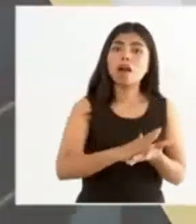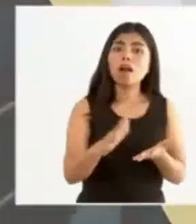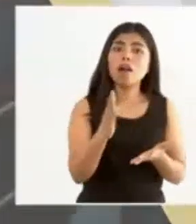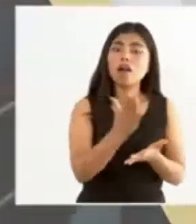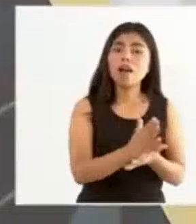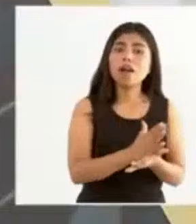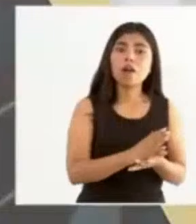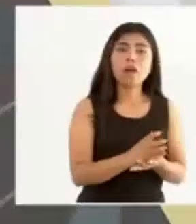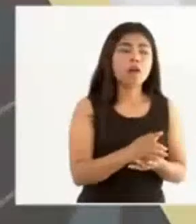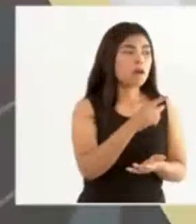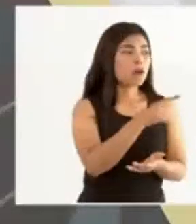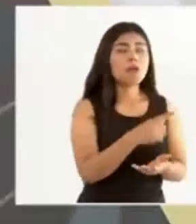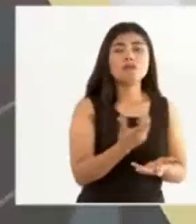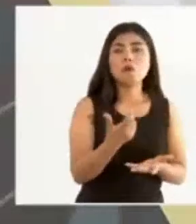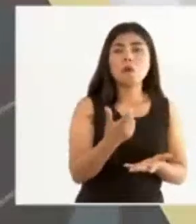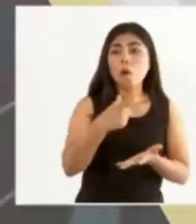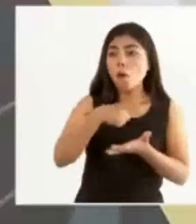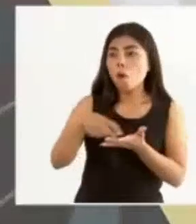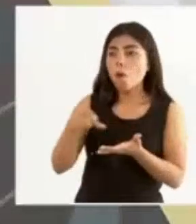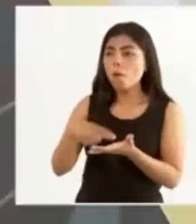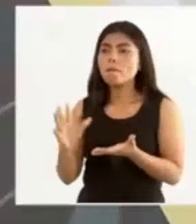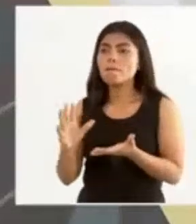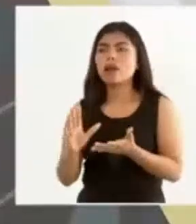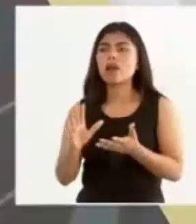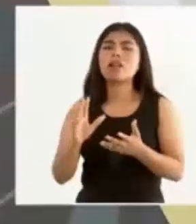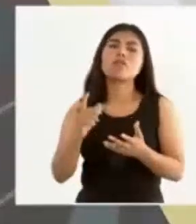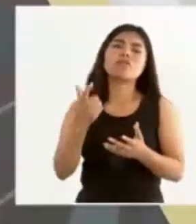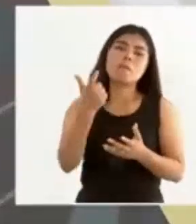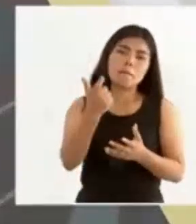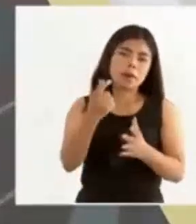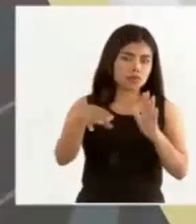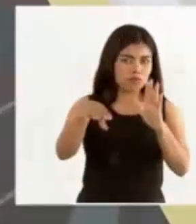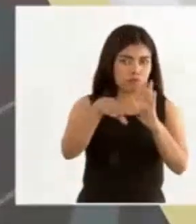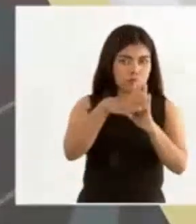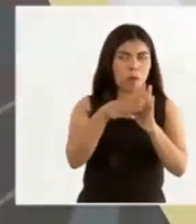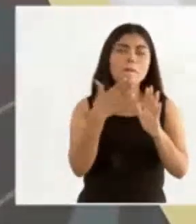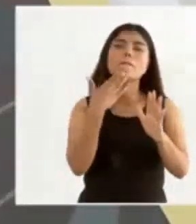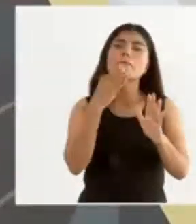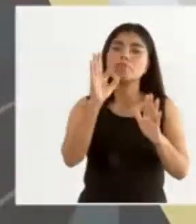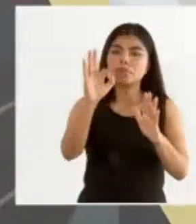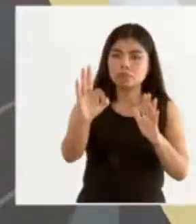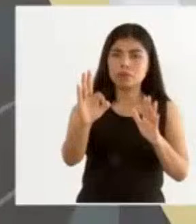buen precio suficiente para que todas las familias que se dedican a ello vivan bien,